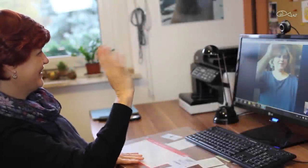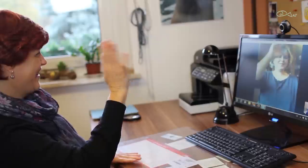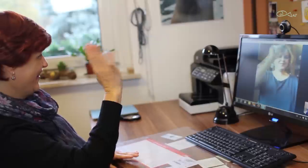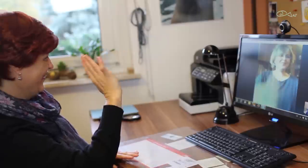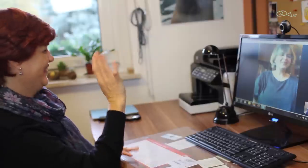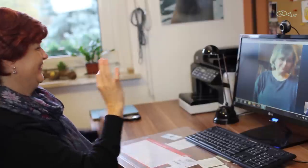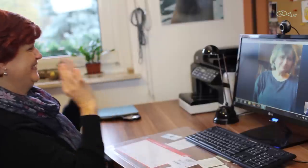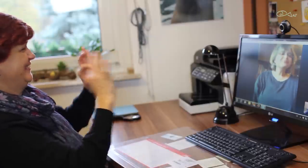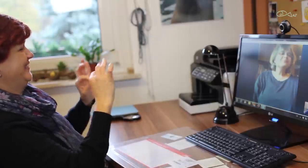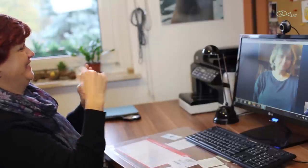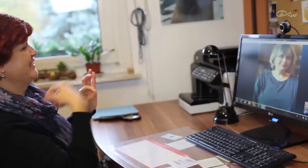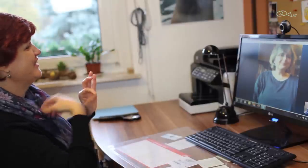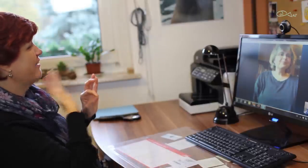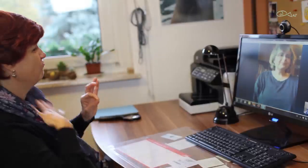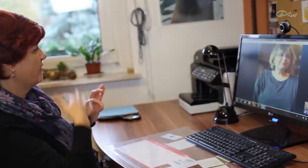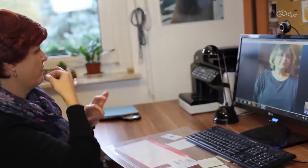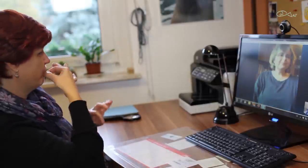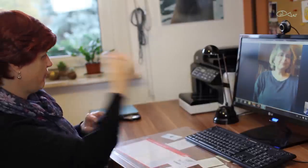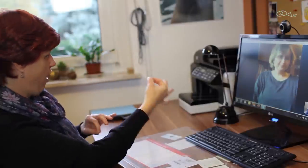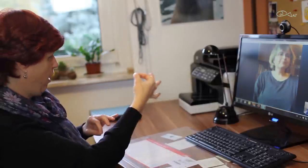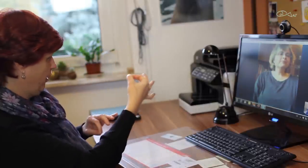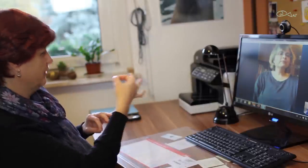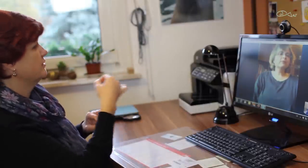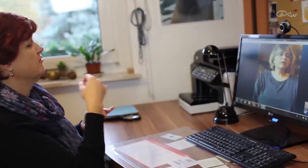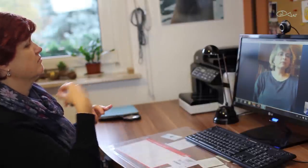Hallo - FRAU: Hallo